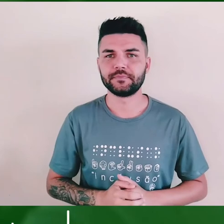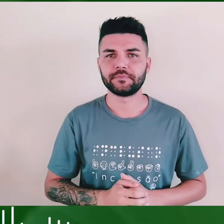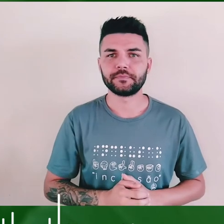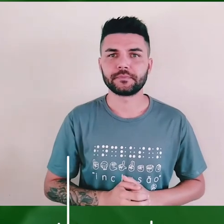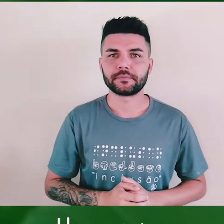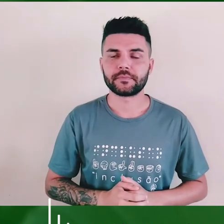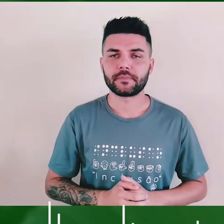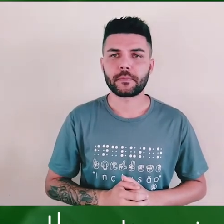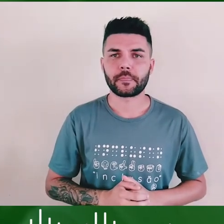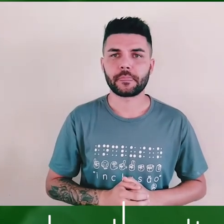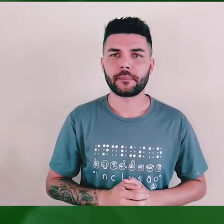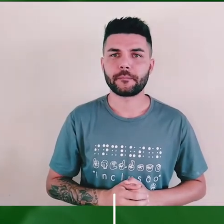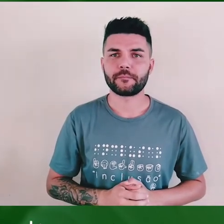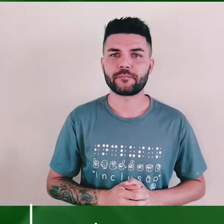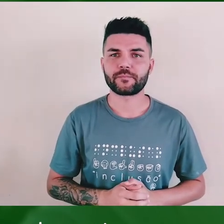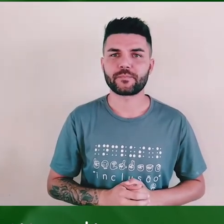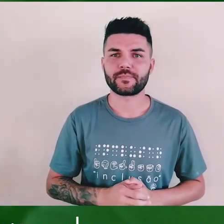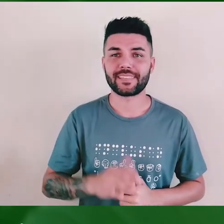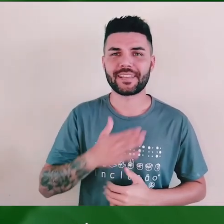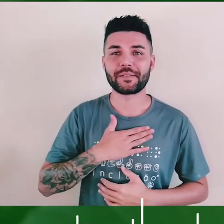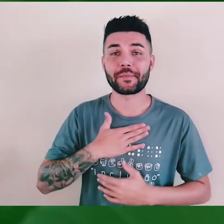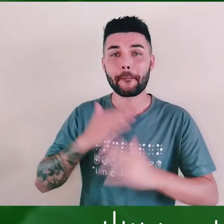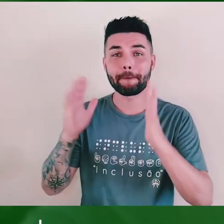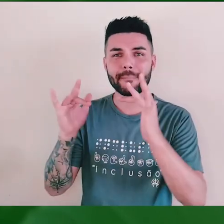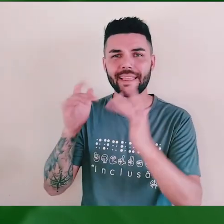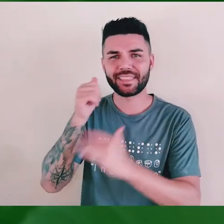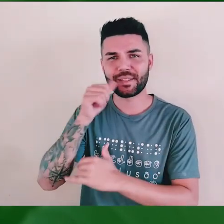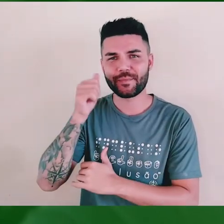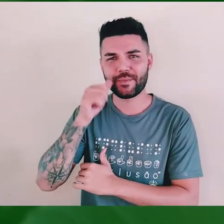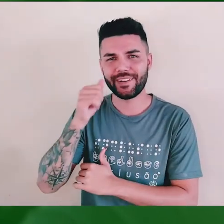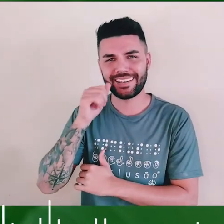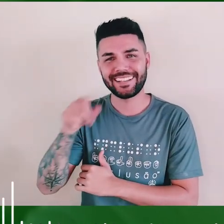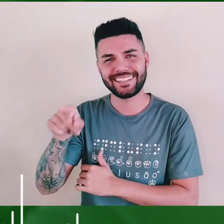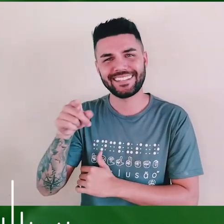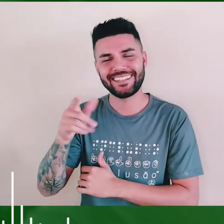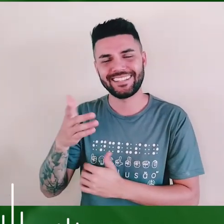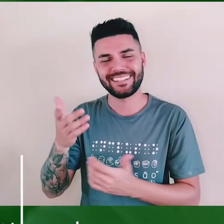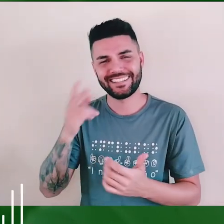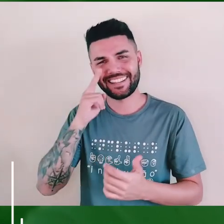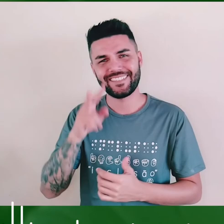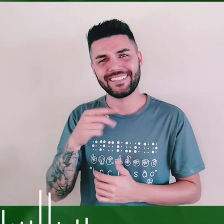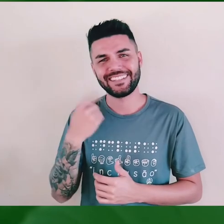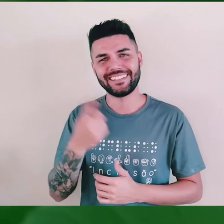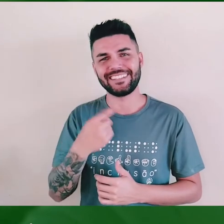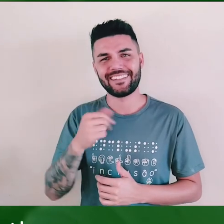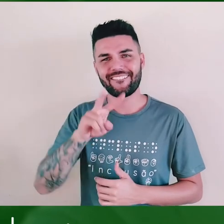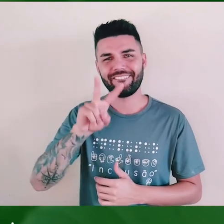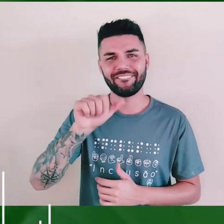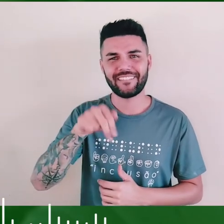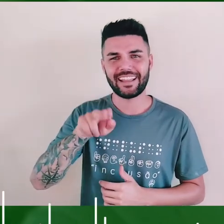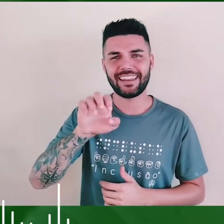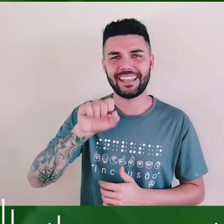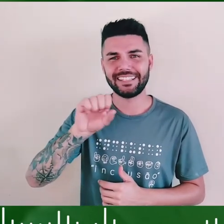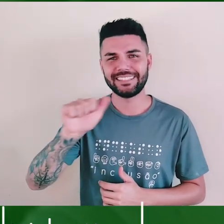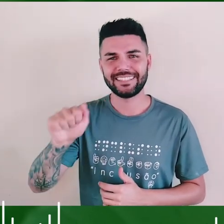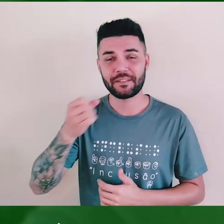Pedro: Minha namorada está nos vendo! Gabriel: Vanessa seja bem vinda, a gente ta batendo